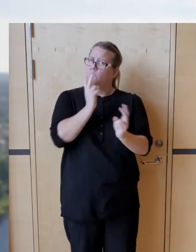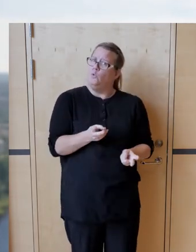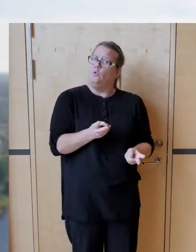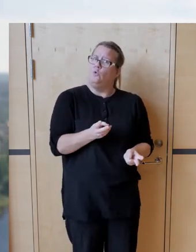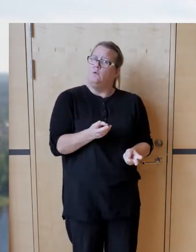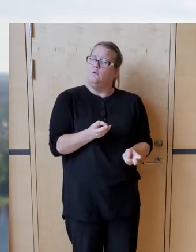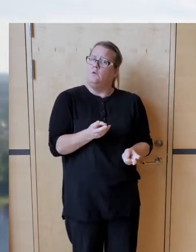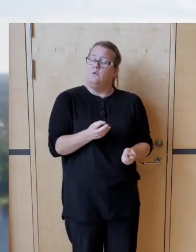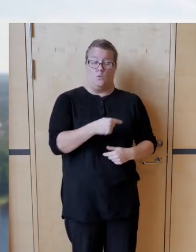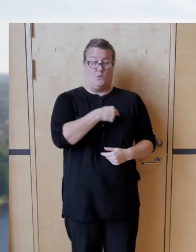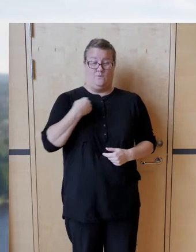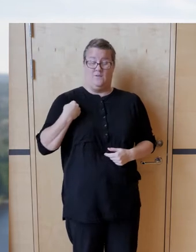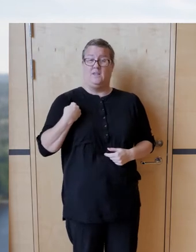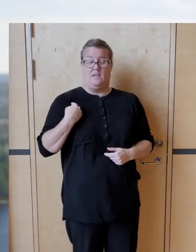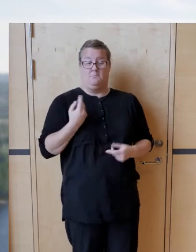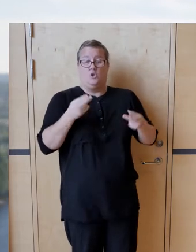Och vi bedömer som sagt till behovet finns